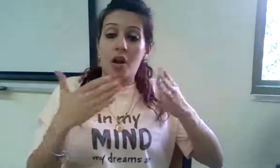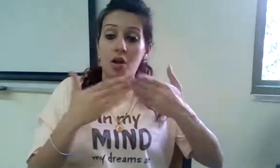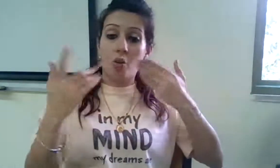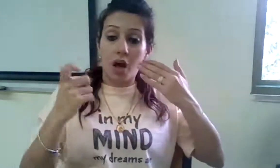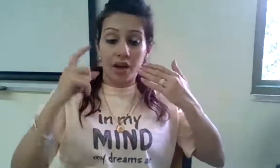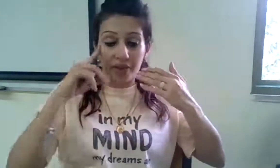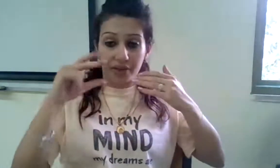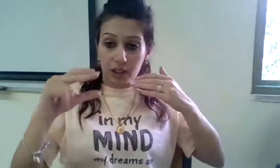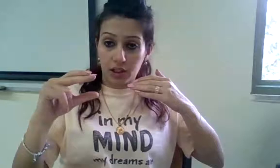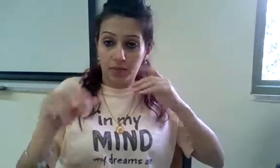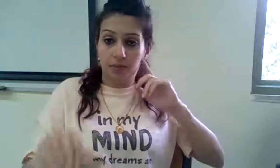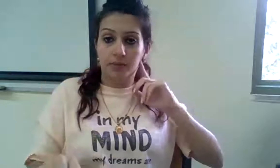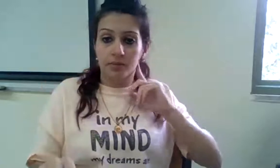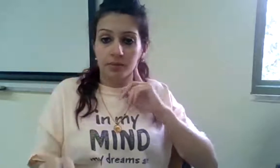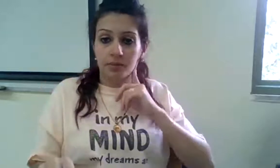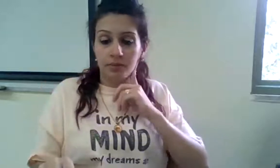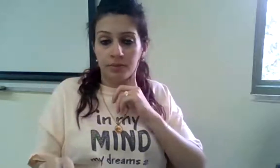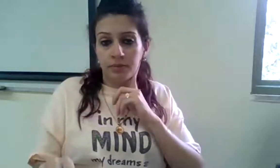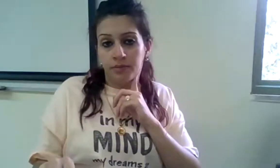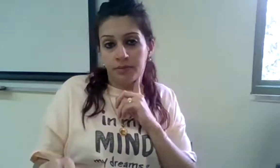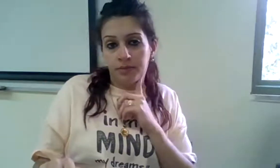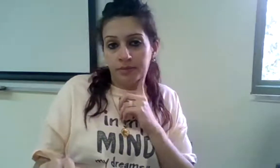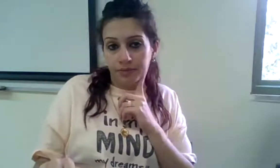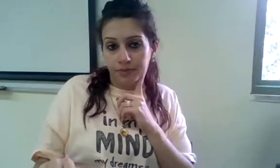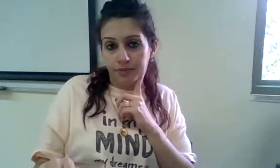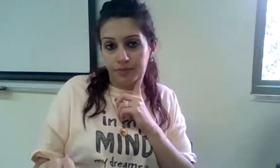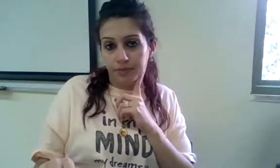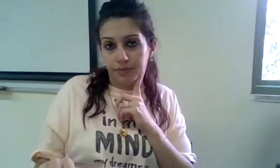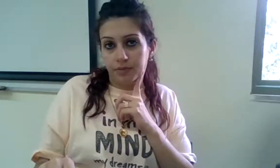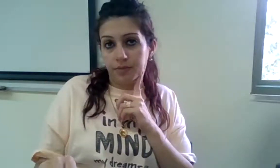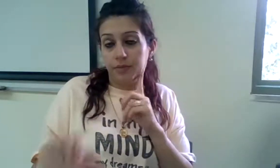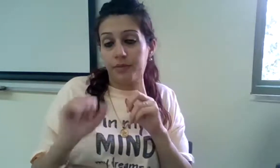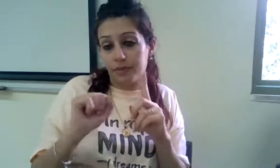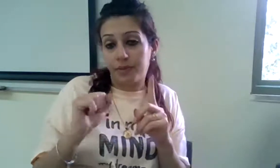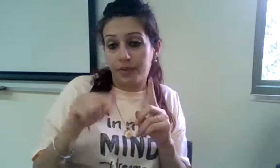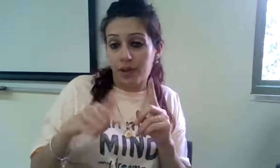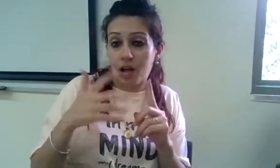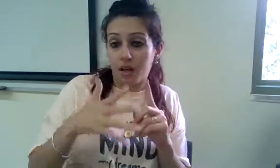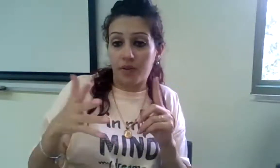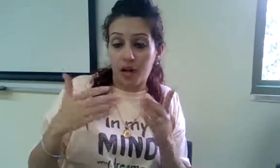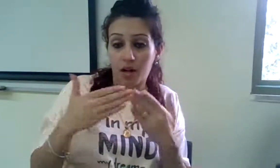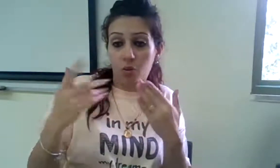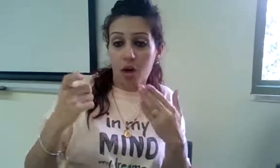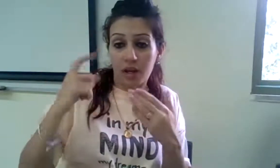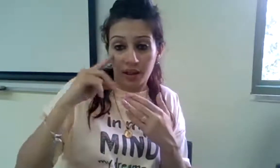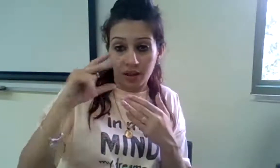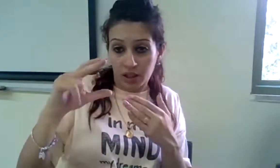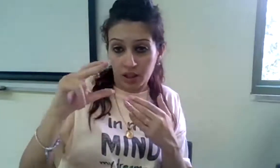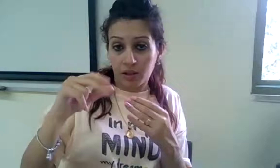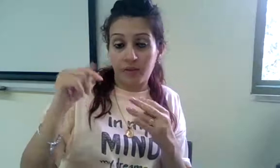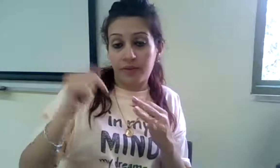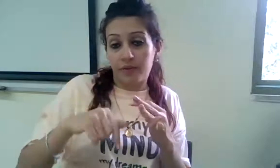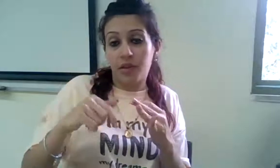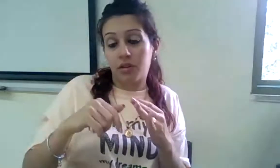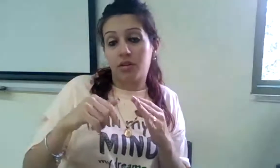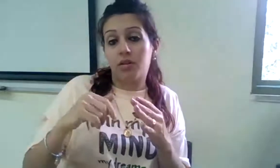التخلص من الحاجة إلى لتحكم. وذلك لانهم أن أرادوا السيطرة على هذه العملية في داخل الصف فأن ذلك لن يحدث.